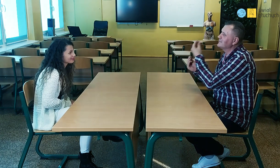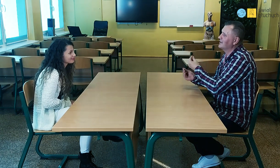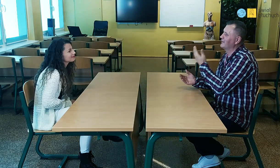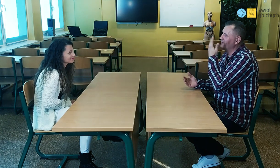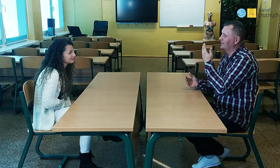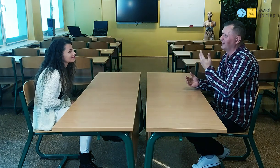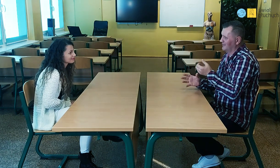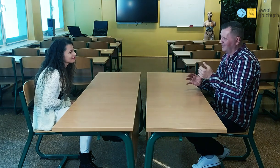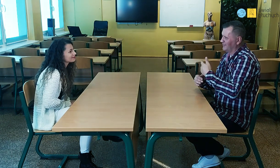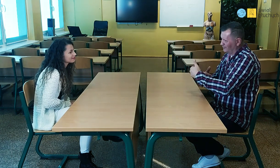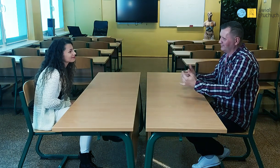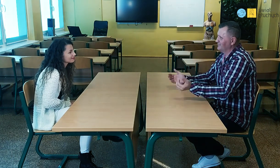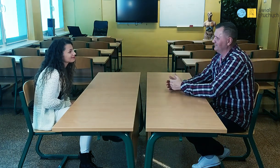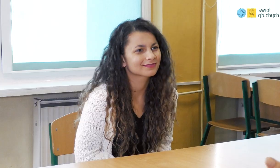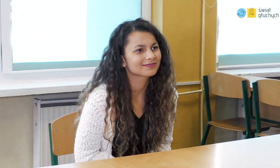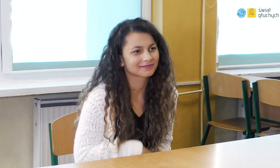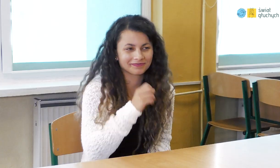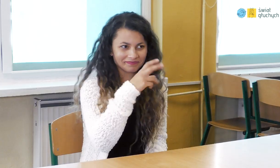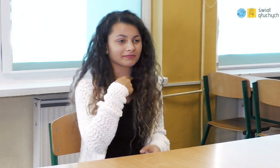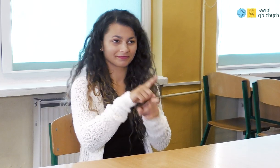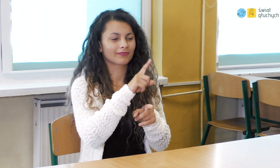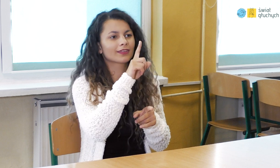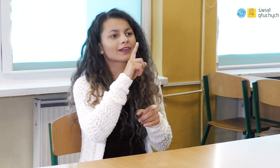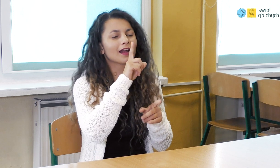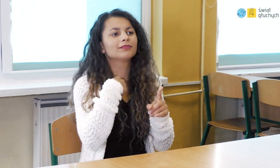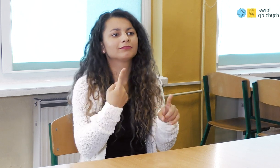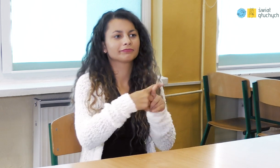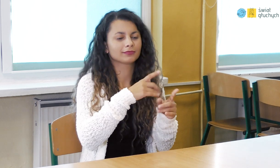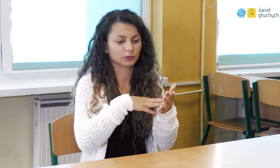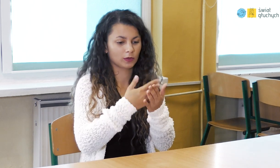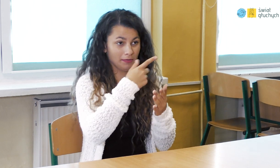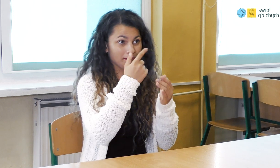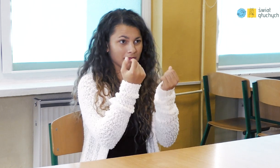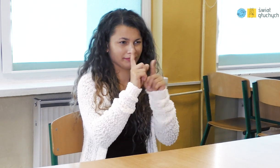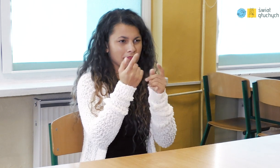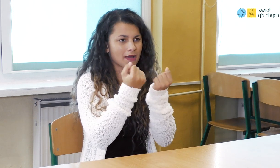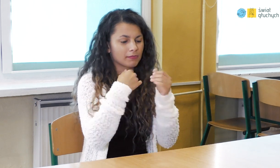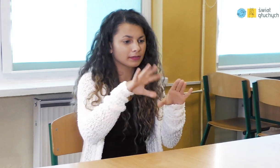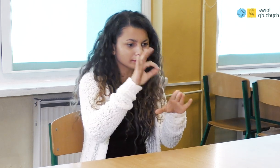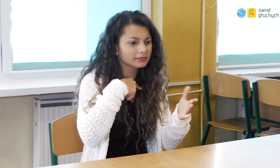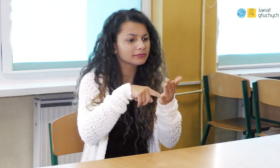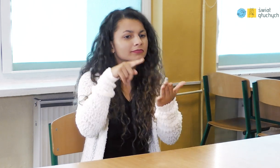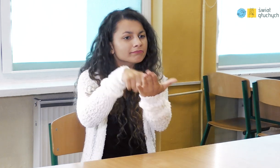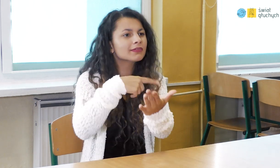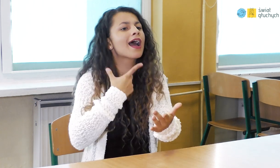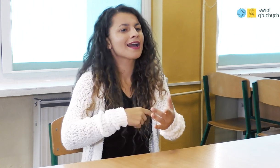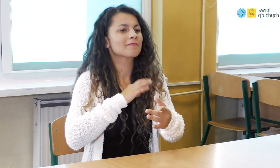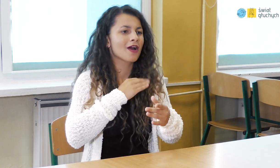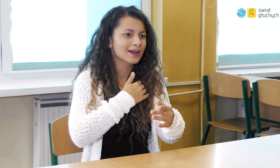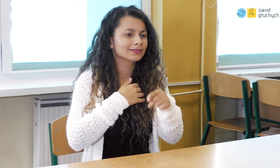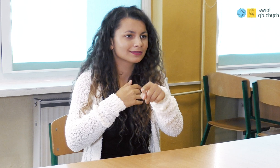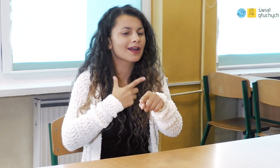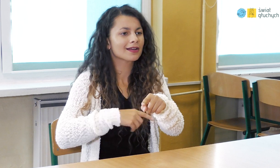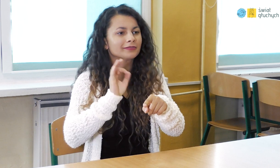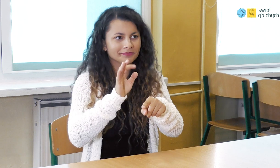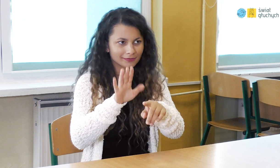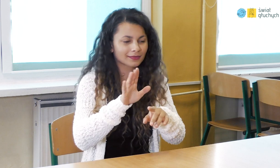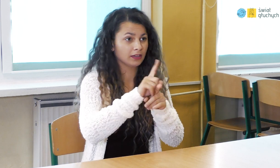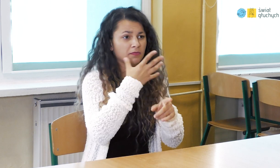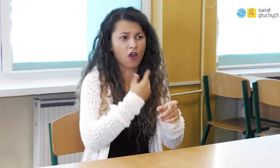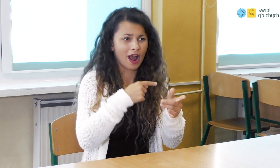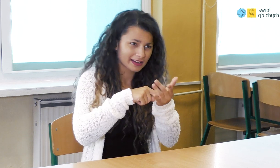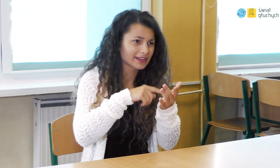Mieliśmy losowanie na Mikołajki lub Wigilię.